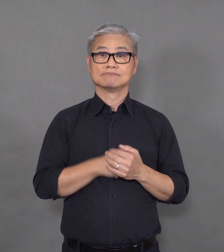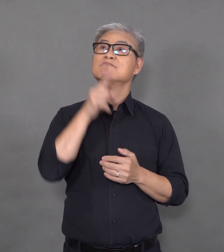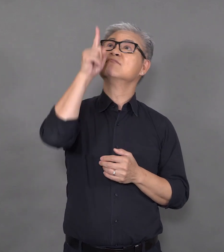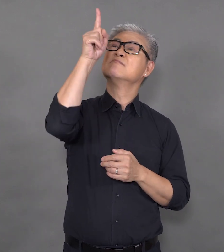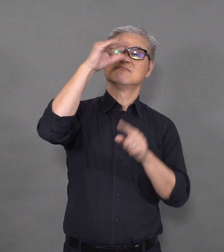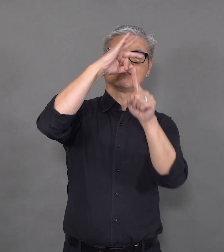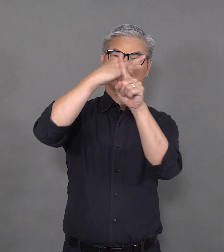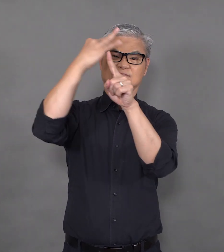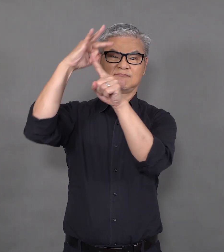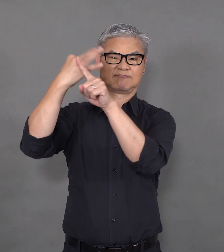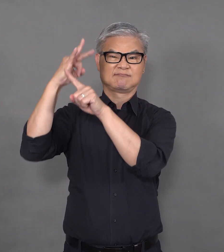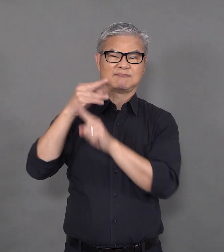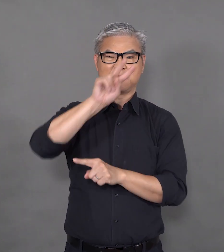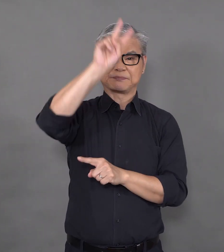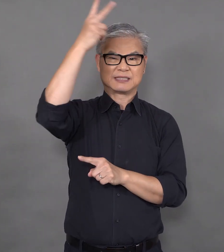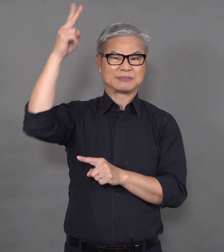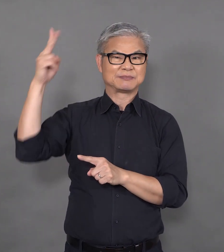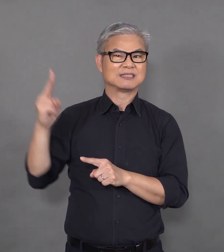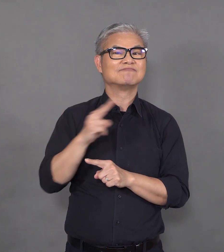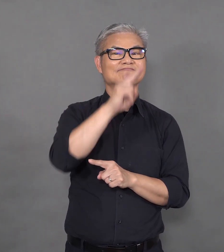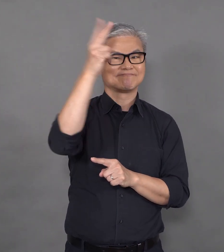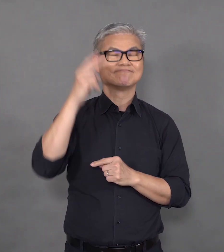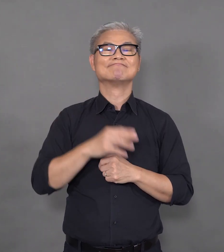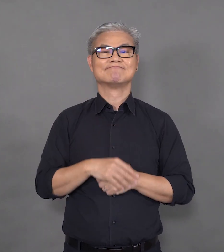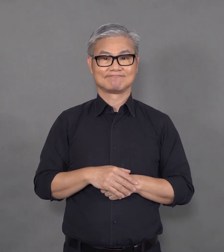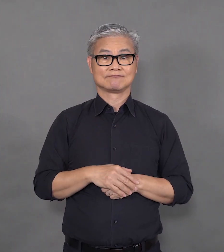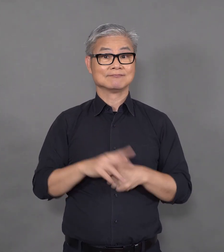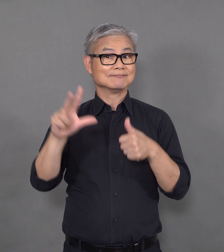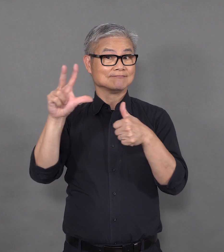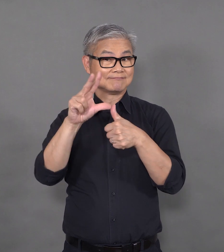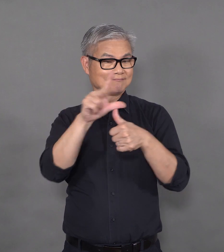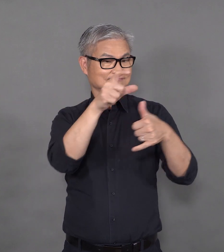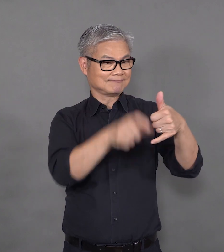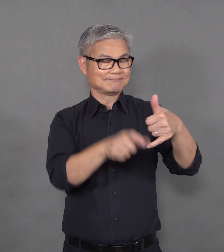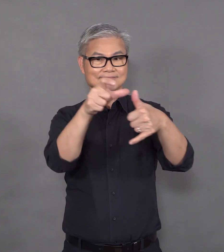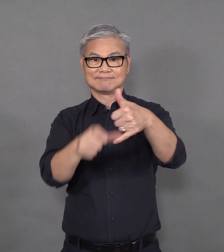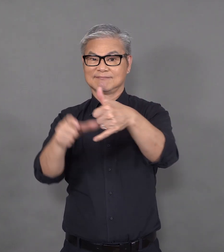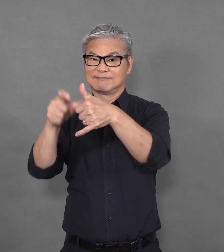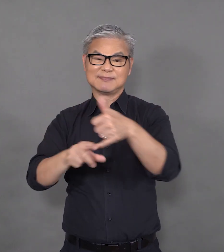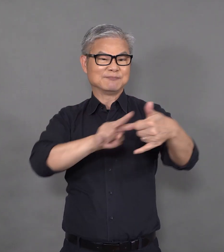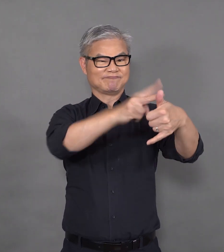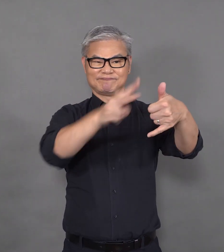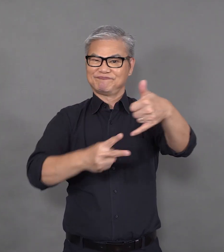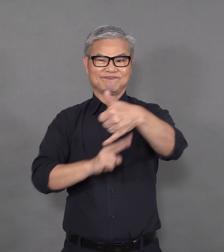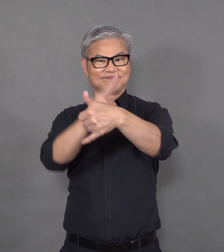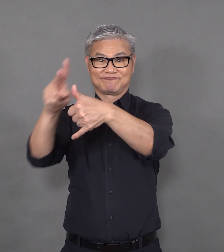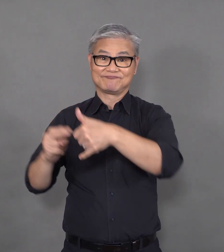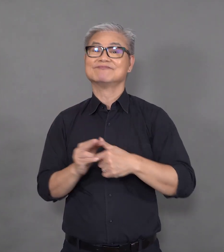隨着季節改變 角色漸漸發生變化